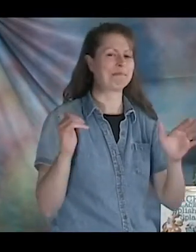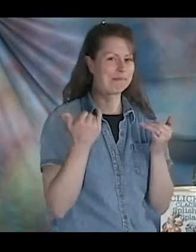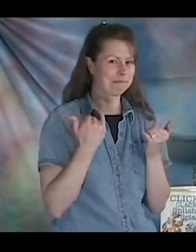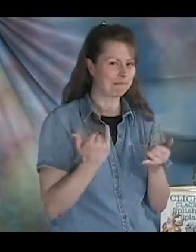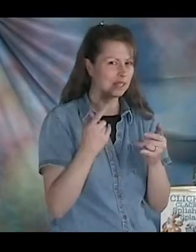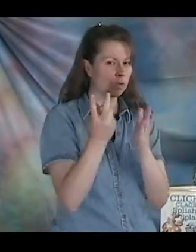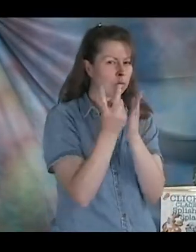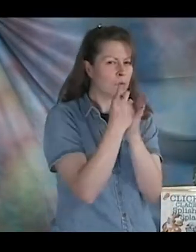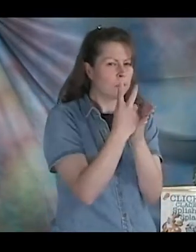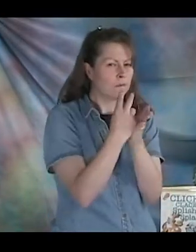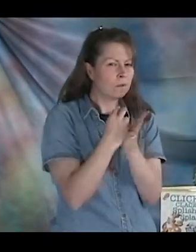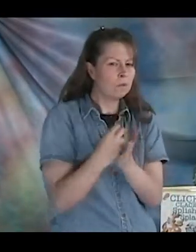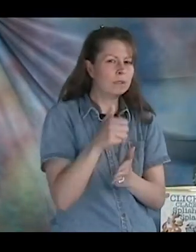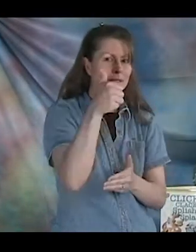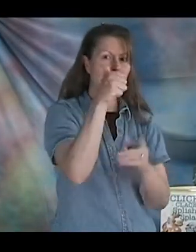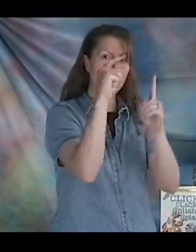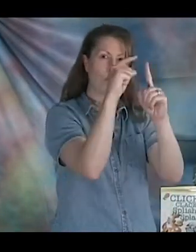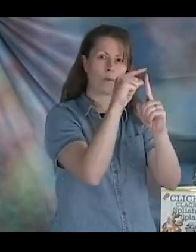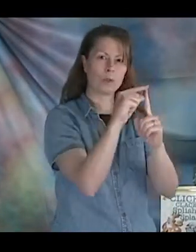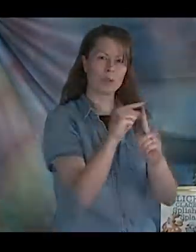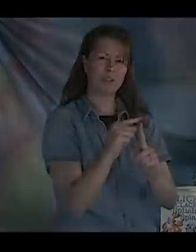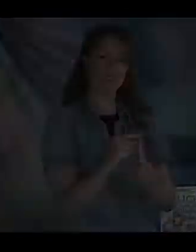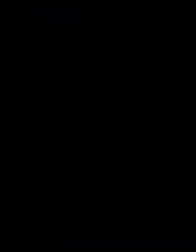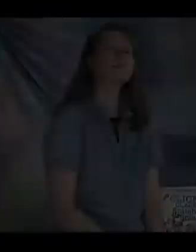revisemos nuestro vocabulario.